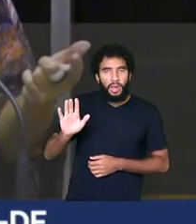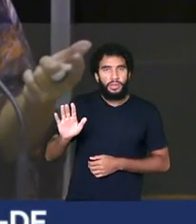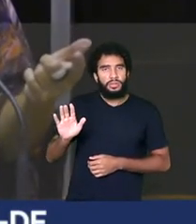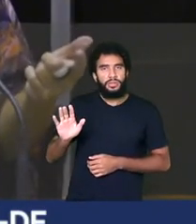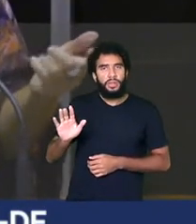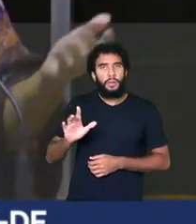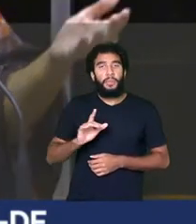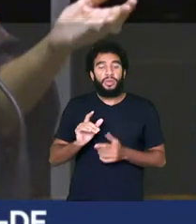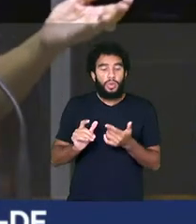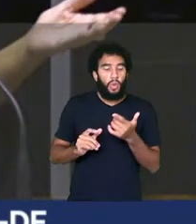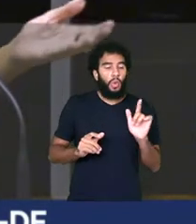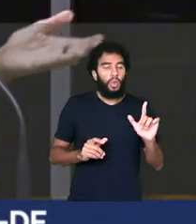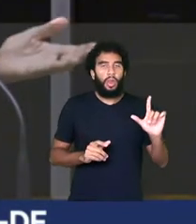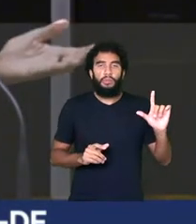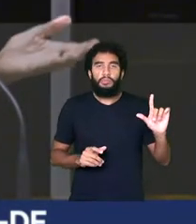RECEITA. MAS VAI DIMINUIR OUTRAS RECEITAS. O QUE NÓS